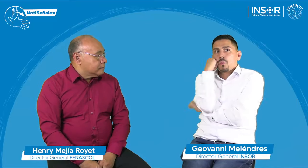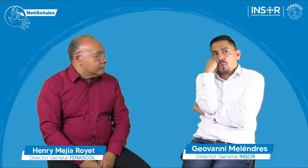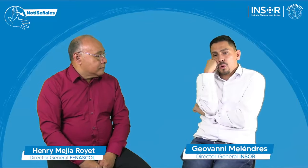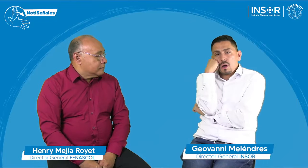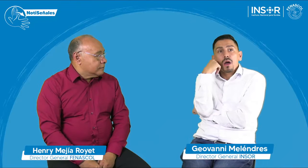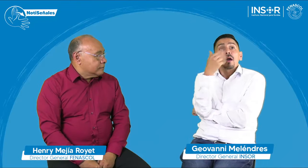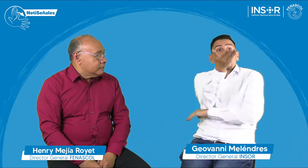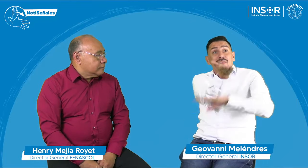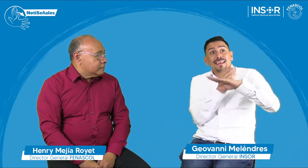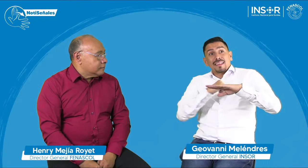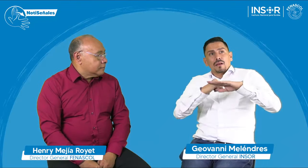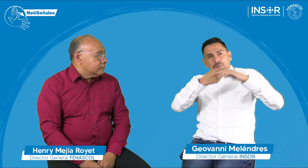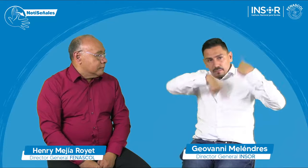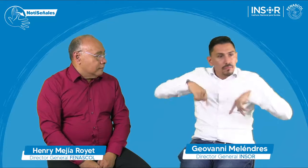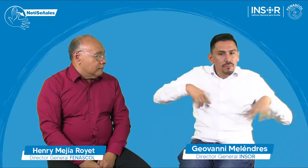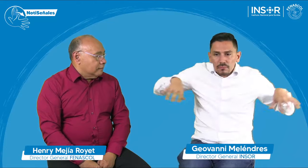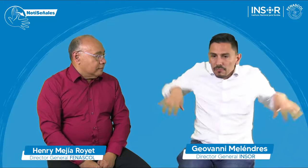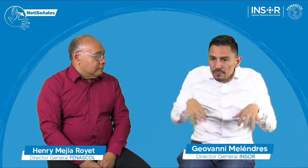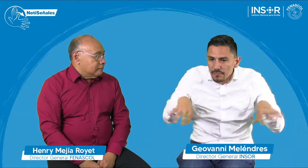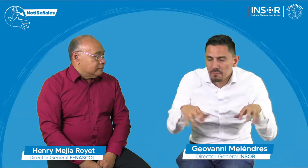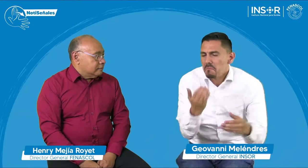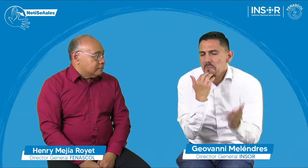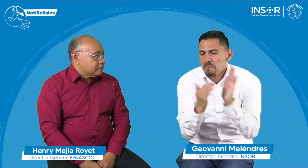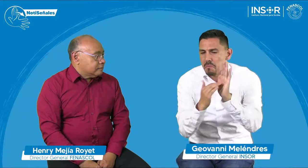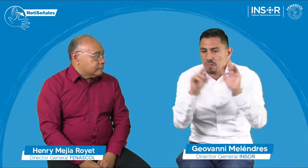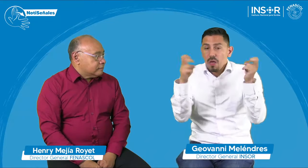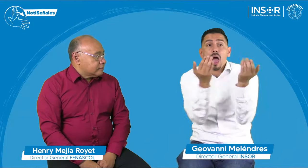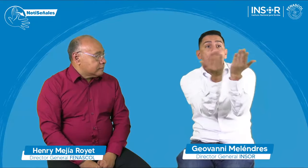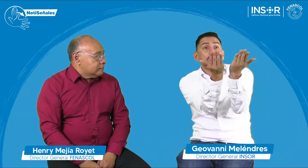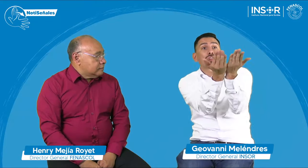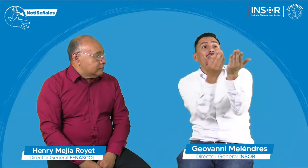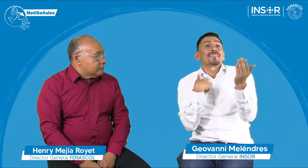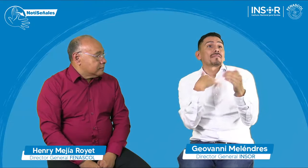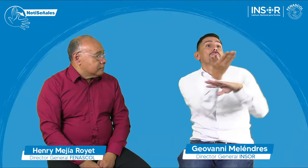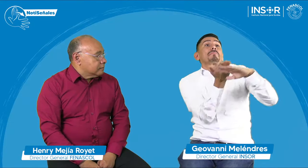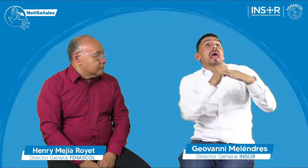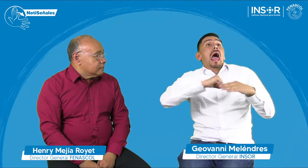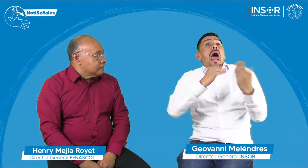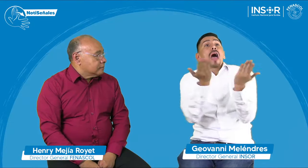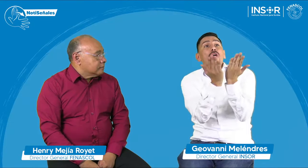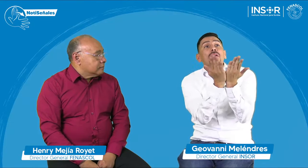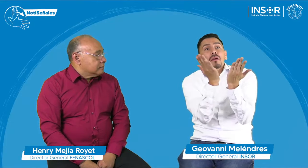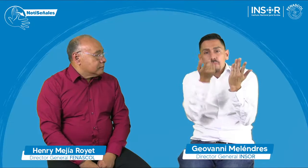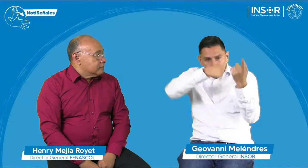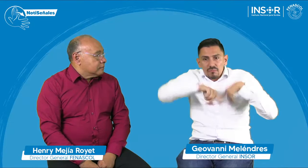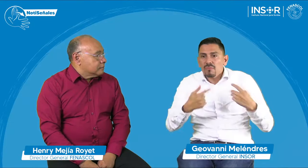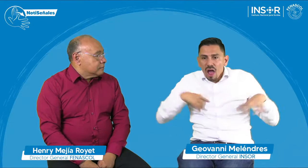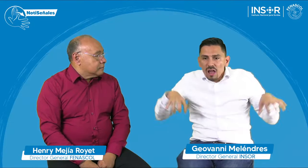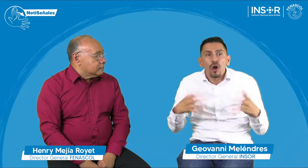corresponsabilidad. Lo que se espera de mí. No es solamente exigir quedarme sentado y